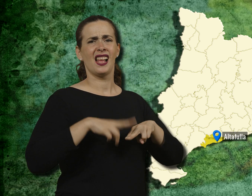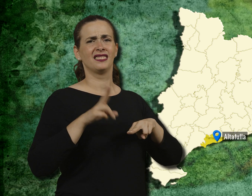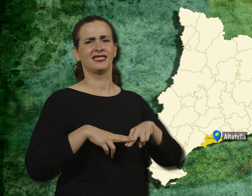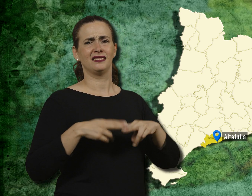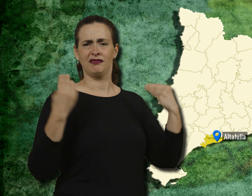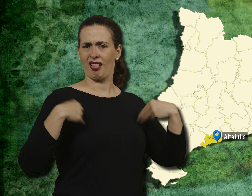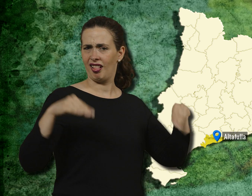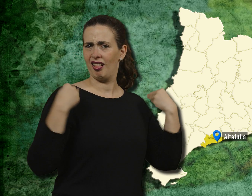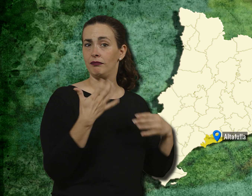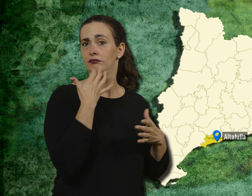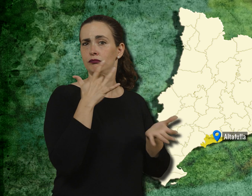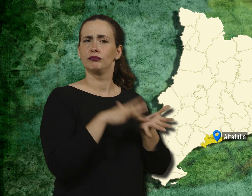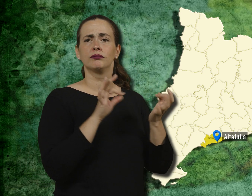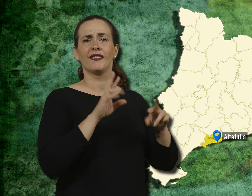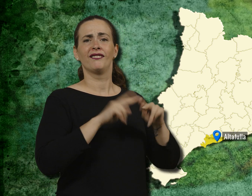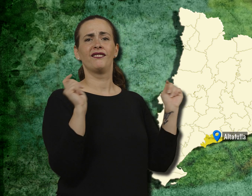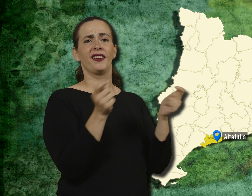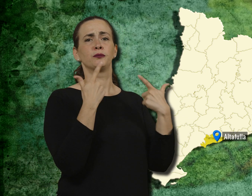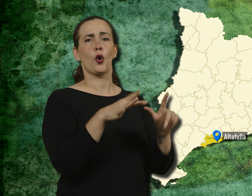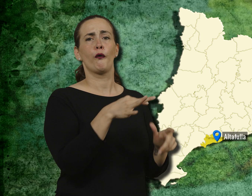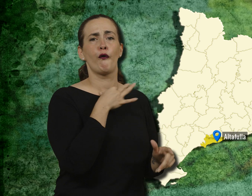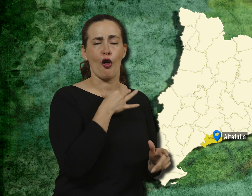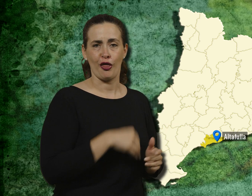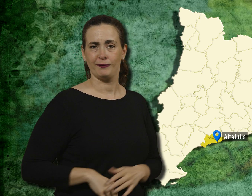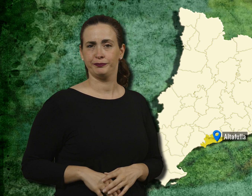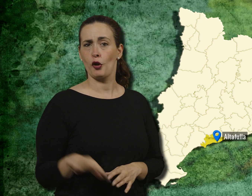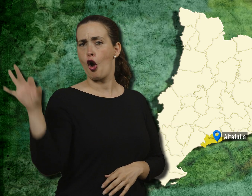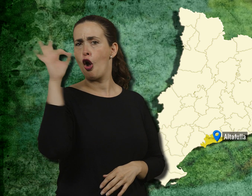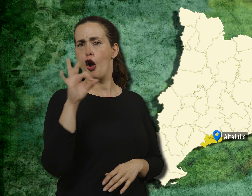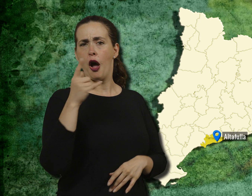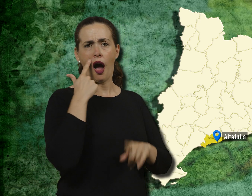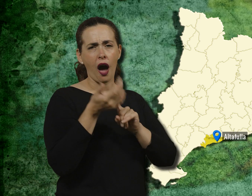Gaudir de les nombroses celebracions festives, entre les quals destaca el Festival de Veus.